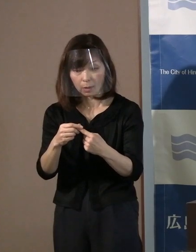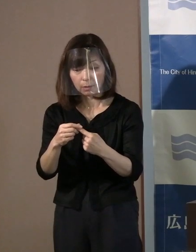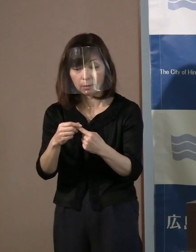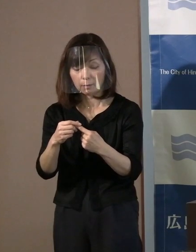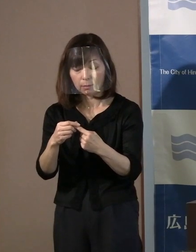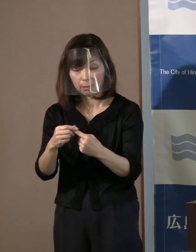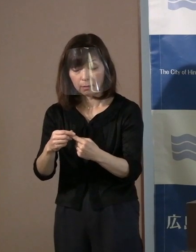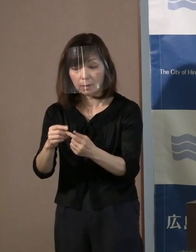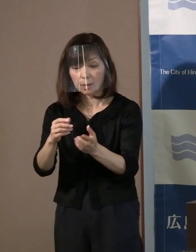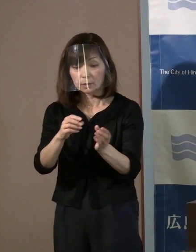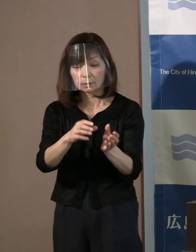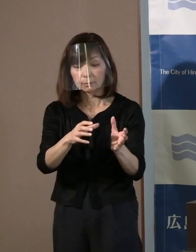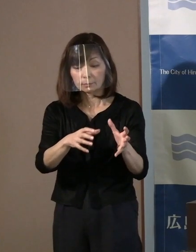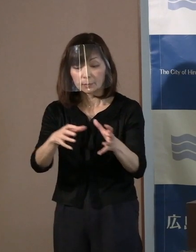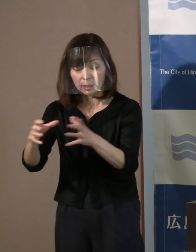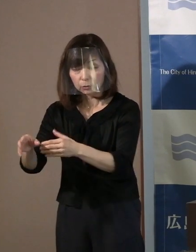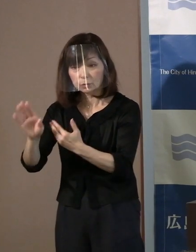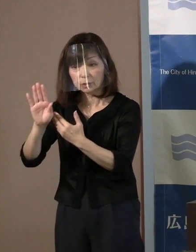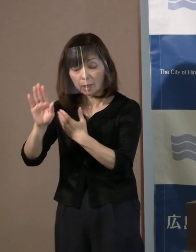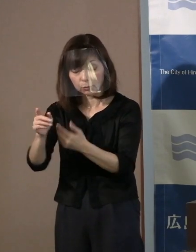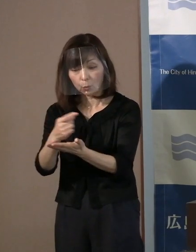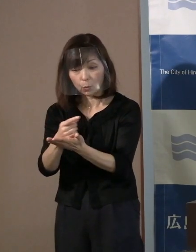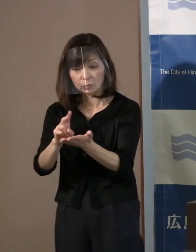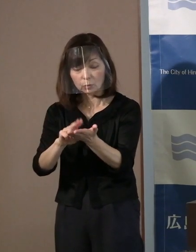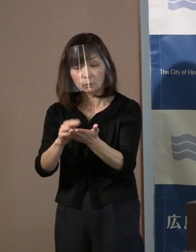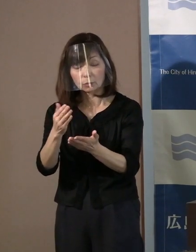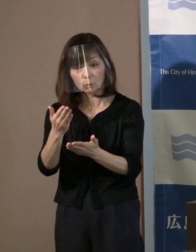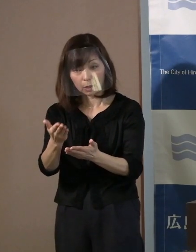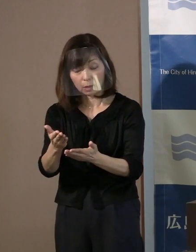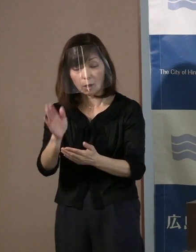今後の遺構の取り扱いの 具体的な進め方について､